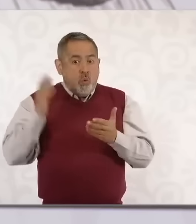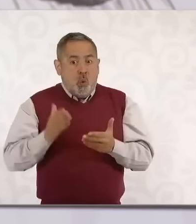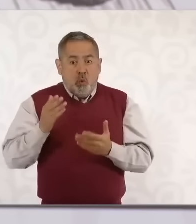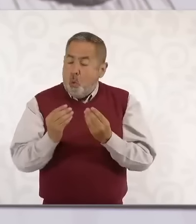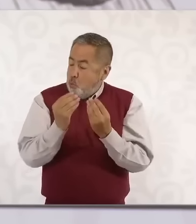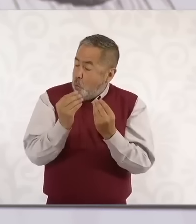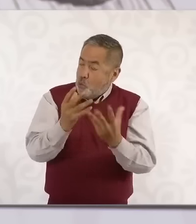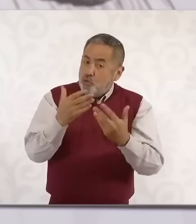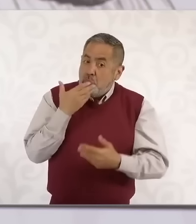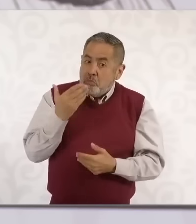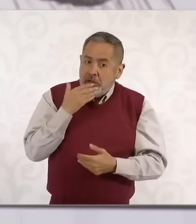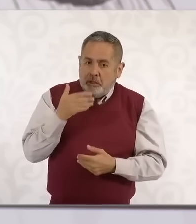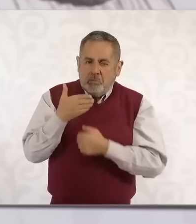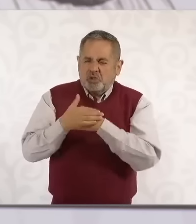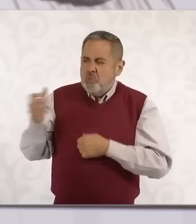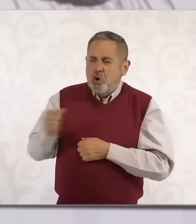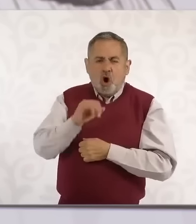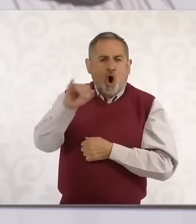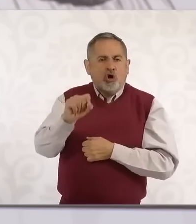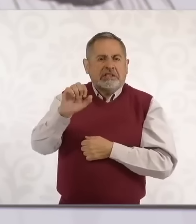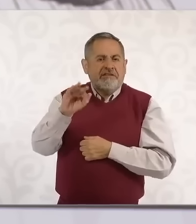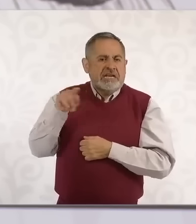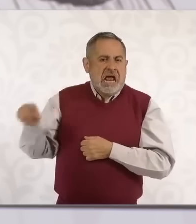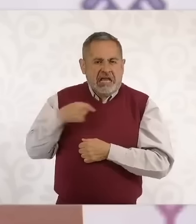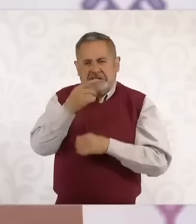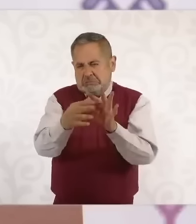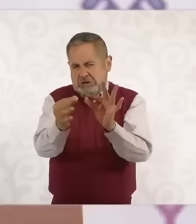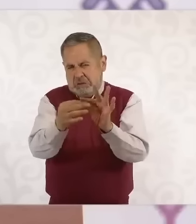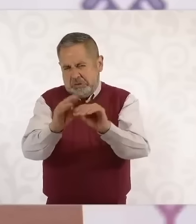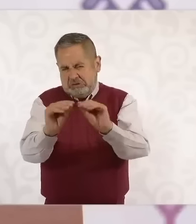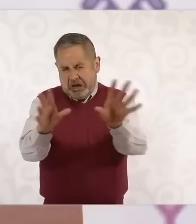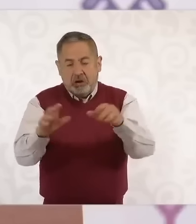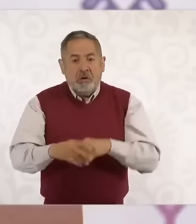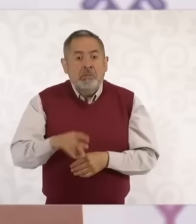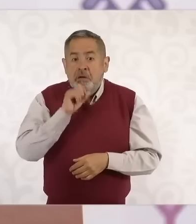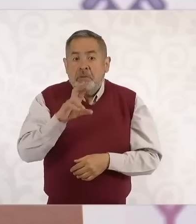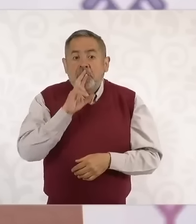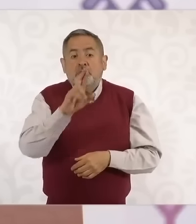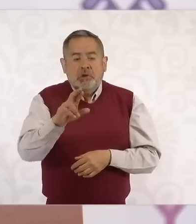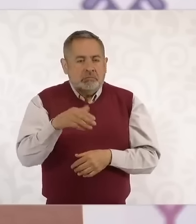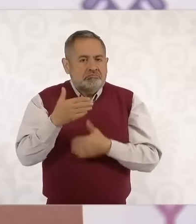venga para que ella los pueda exponer y después que presente también los resultados de la feria.